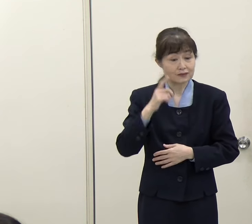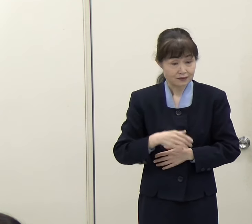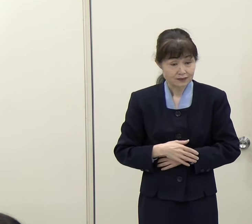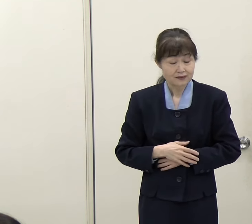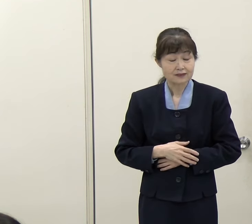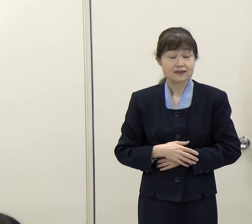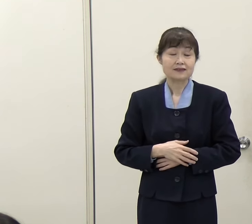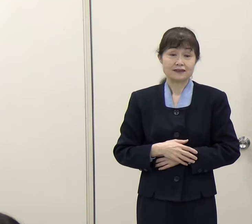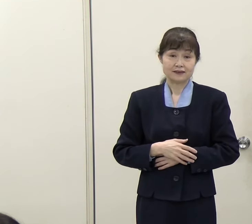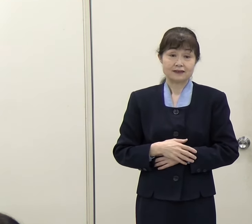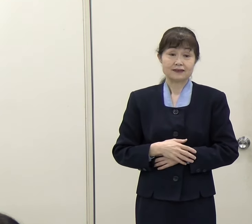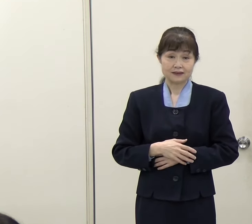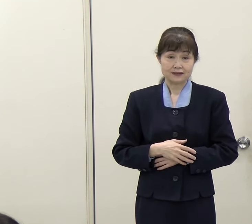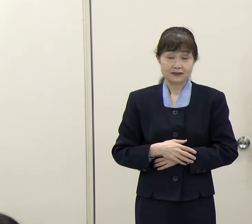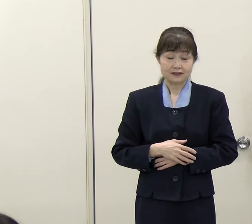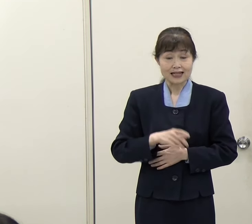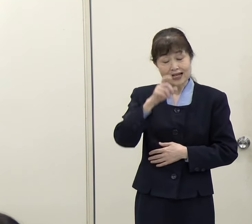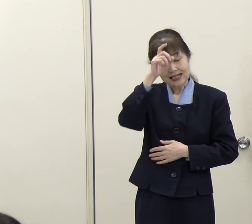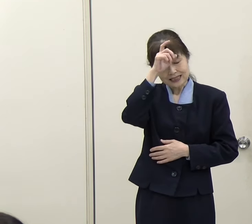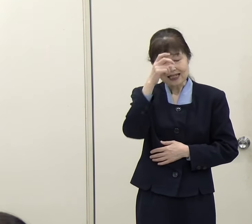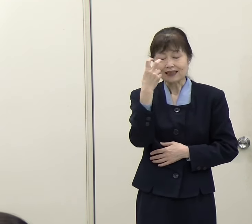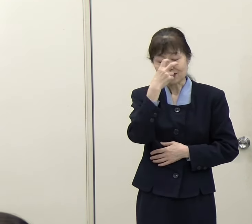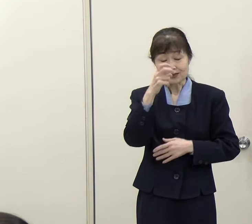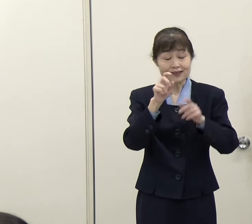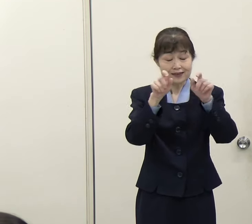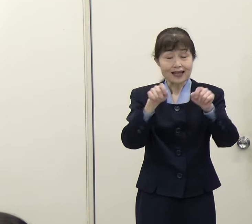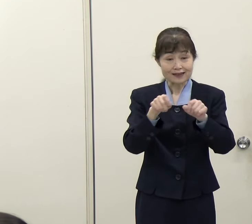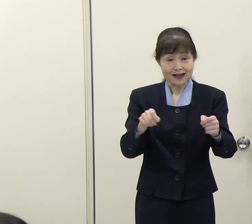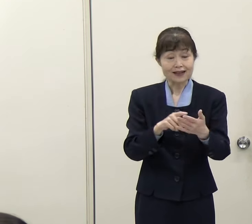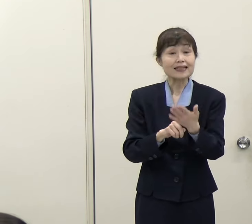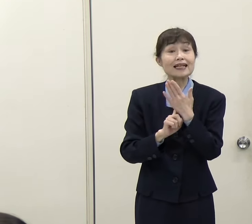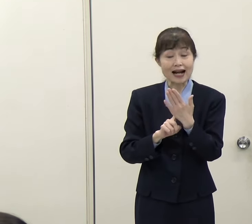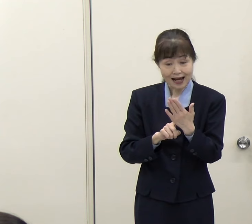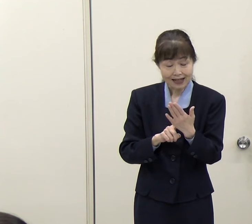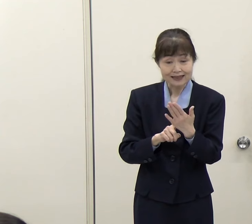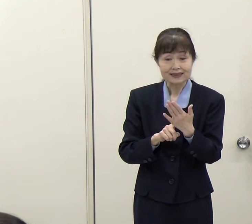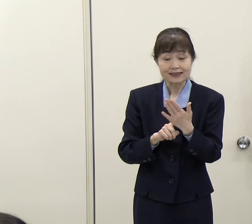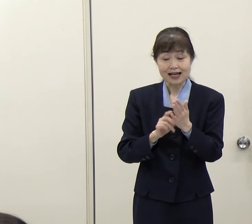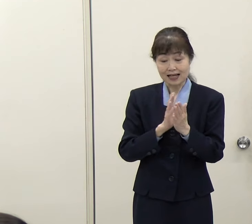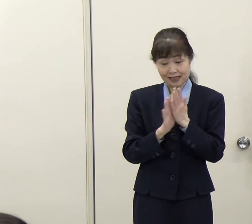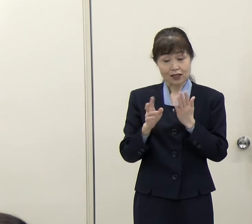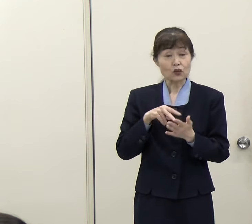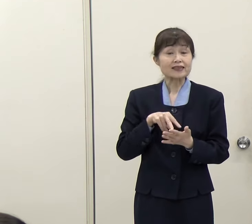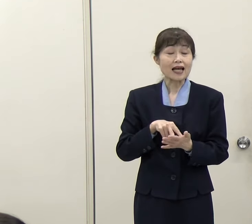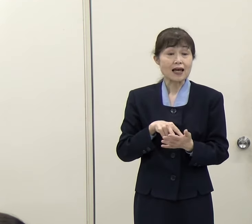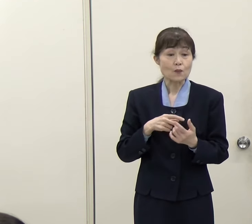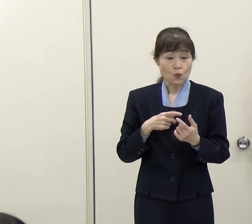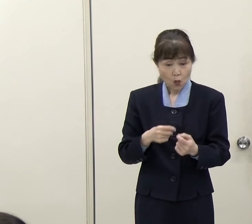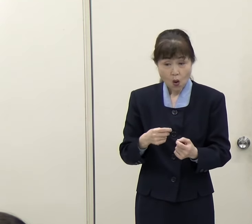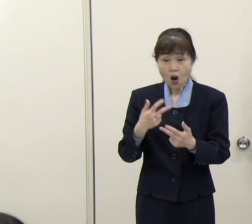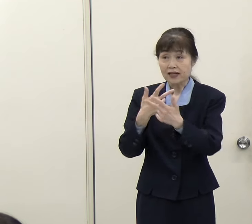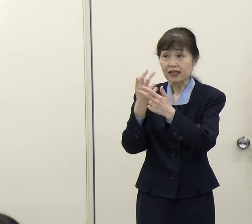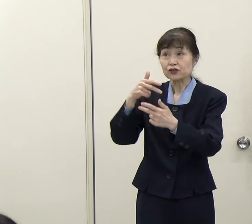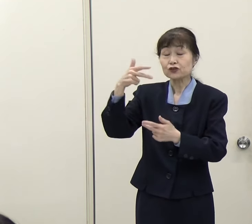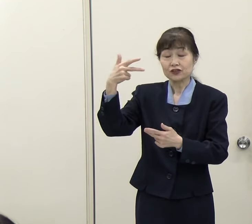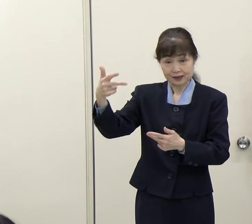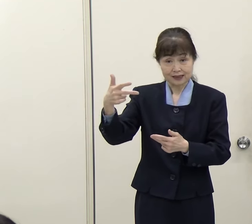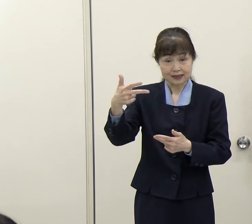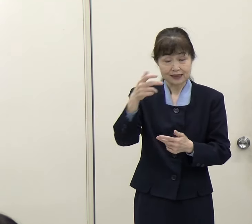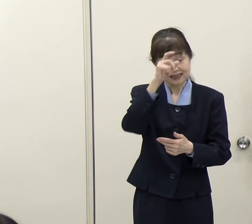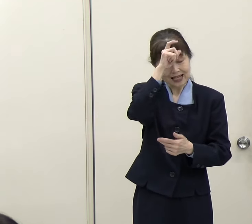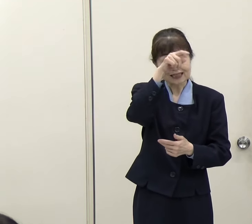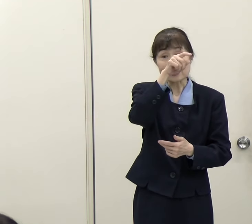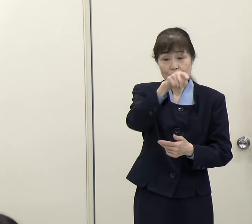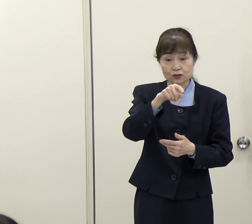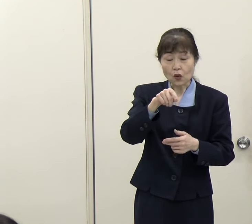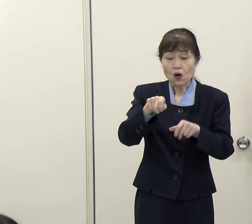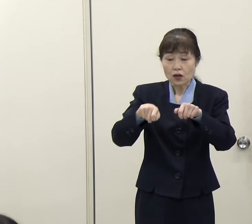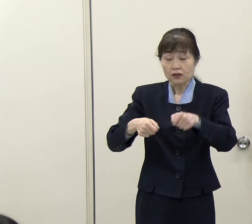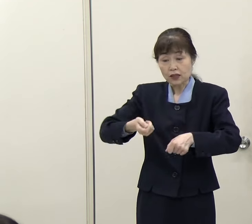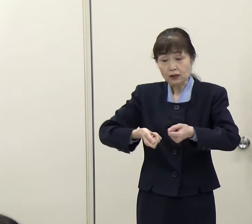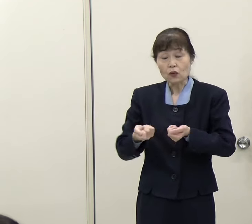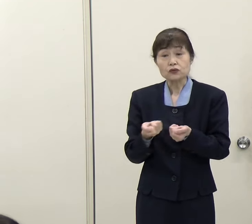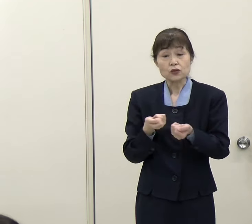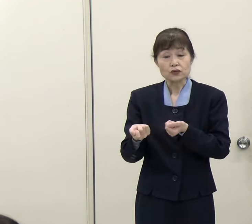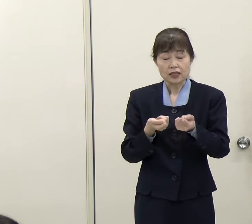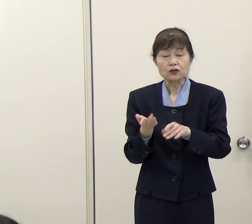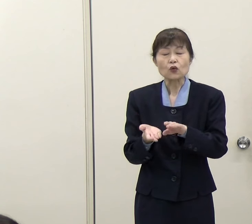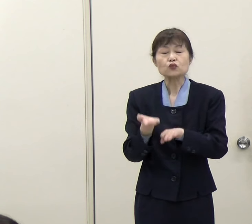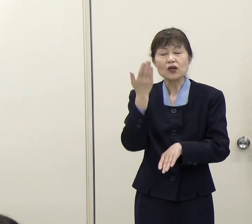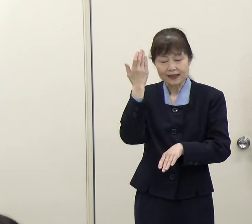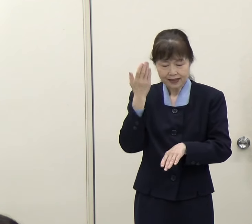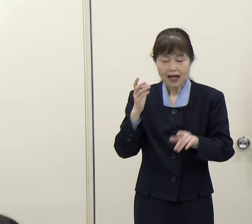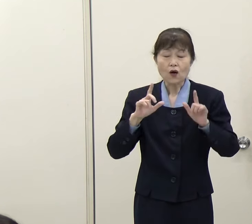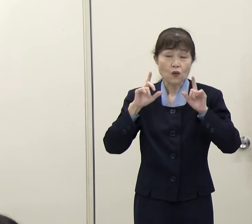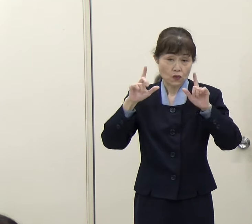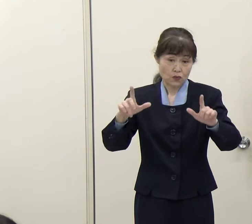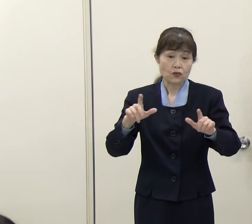結果が出れば、北九州市、警察とも調整の上、県でも公表を検討したいと考えています。